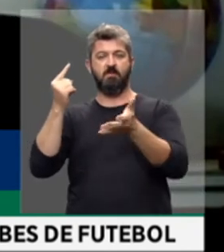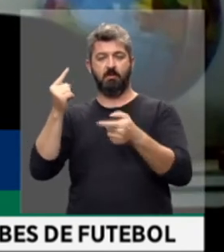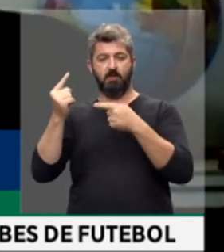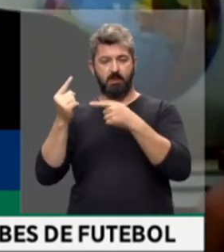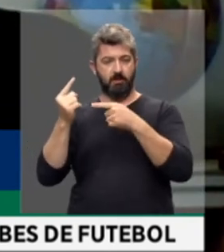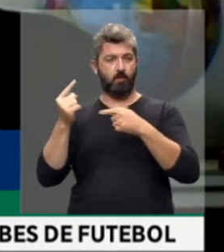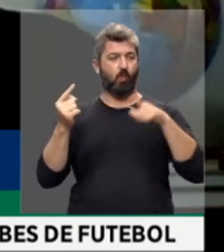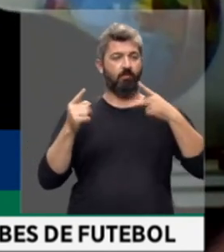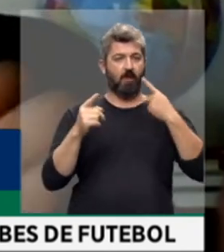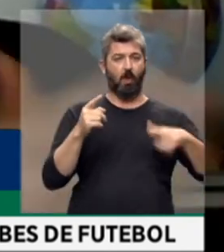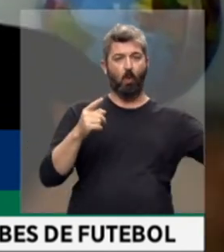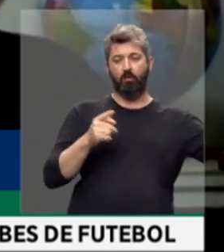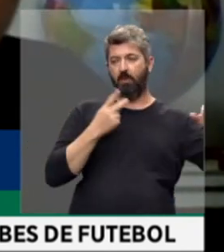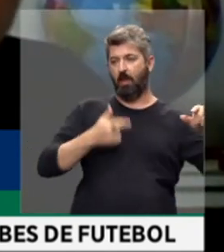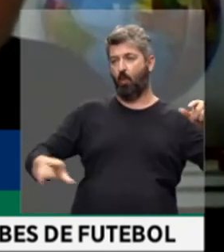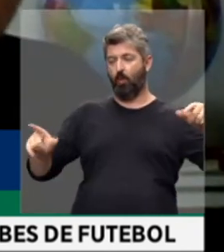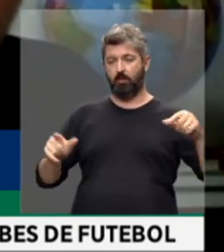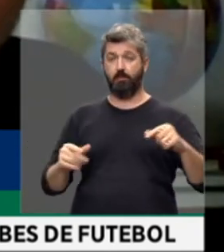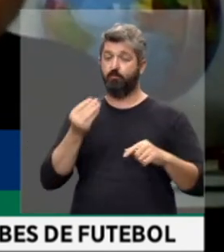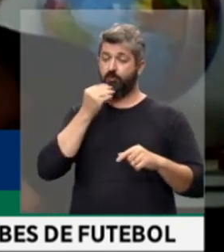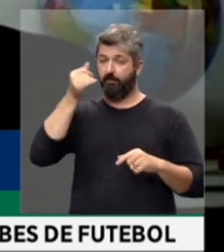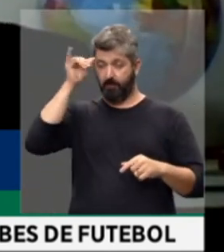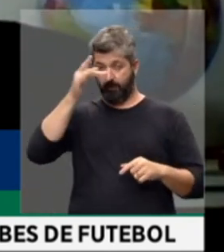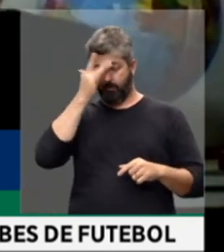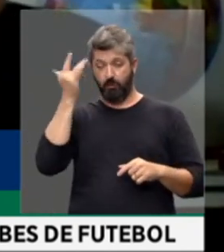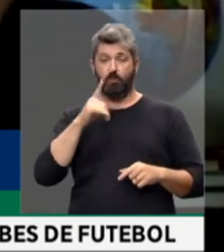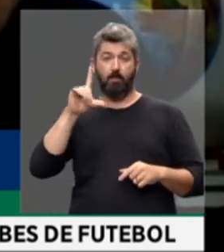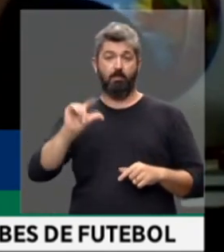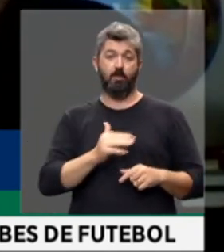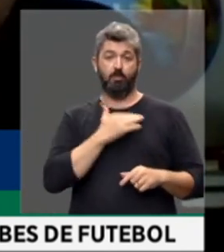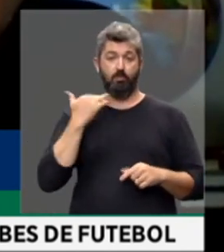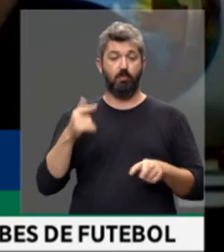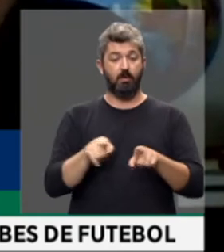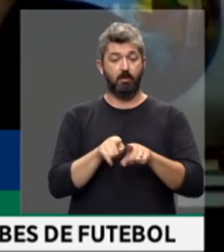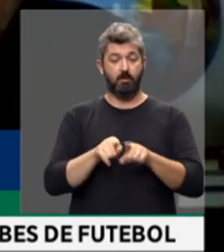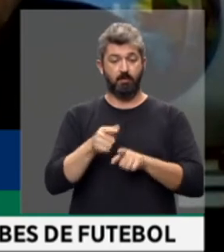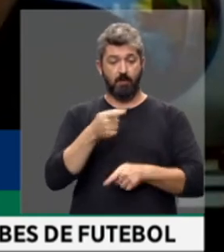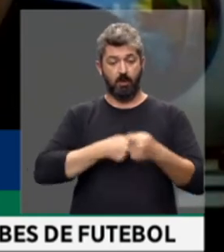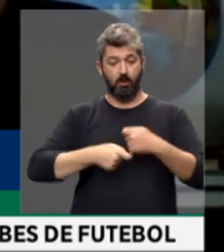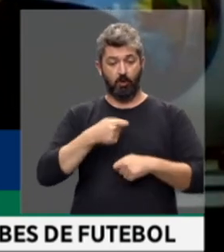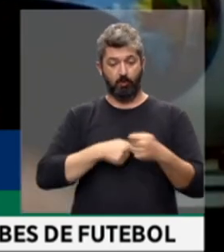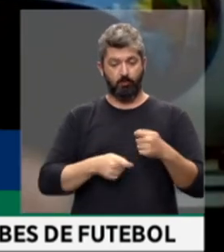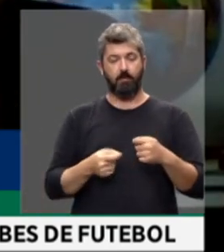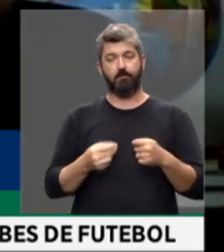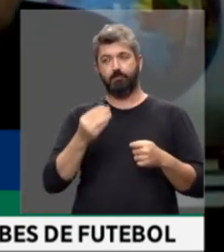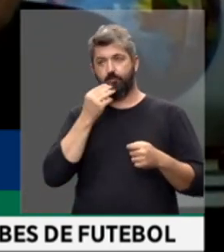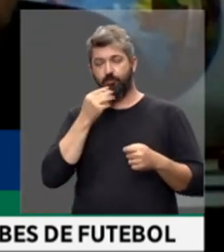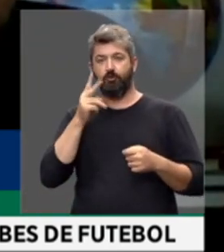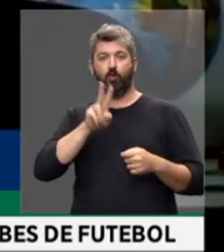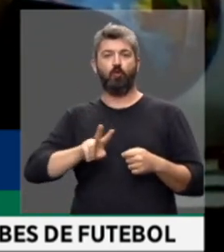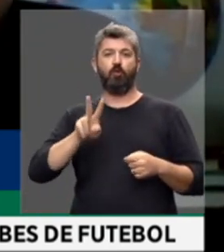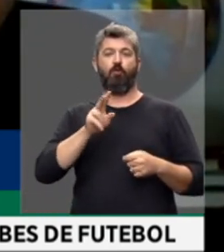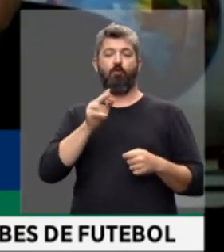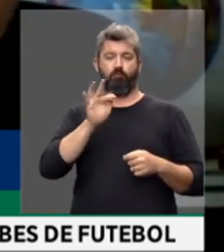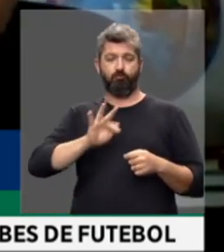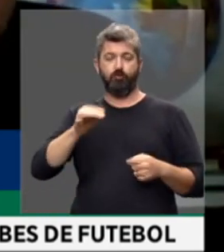ÚNICO E NÃO DIVERGENTE COMO O PRÓPRIO BOLSONARO ESTIMULOU ESSA DIVERGÊNCIA NÓS TERÍAMOS MENOS PESSOAS MORTAS